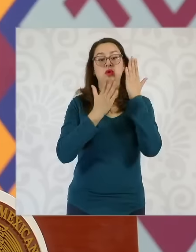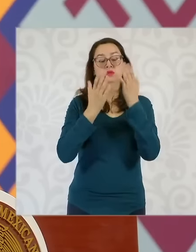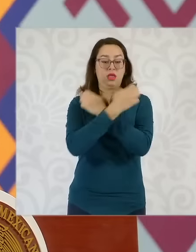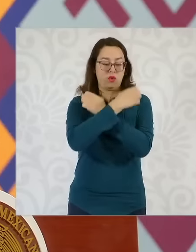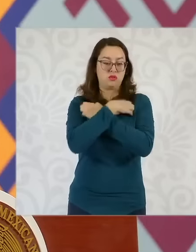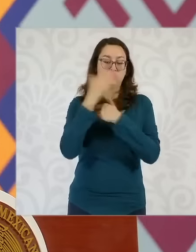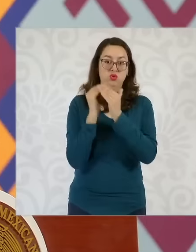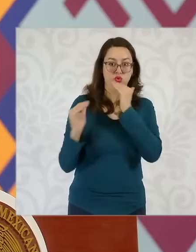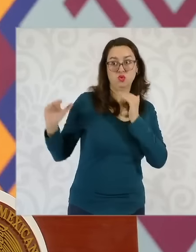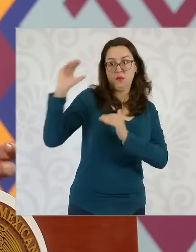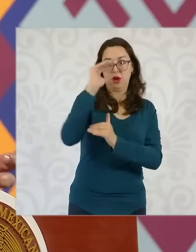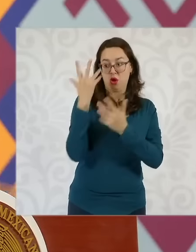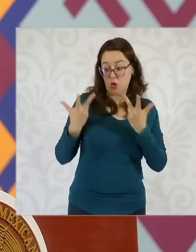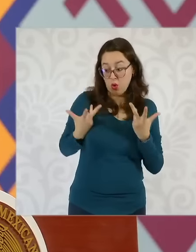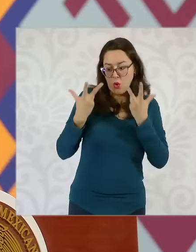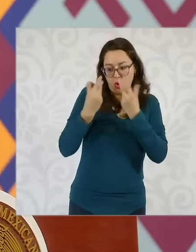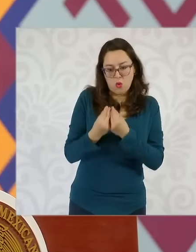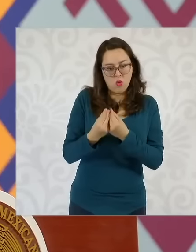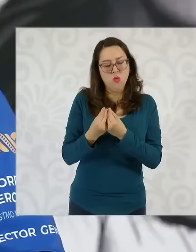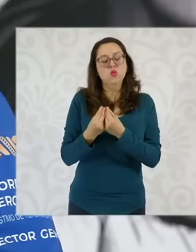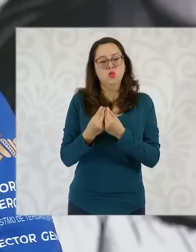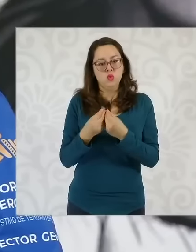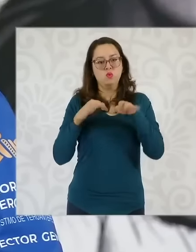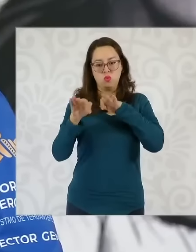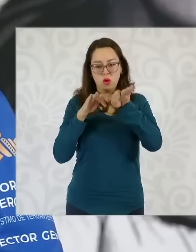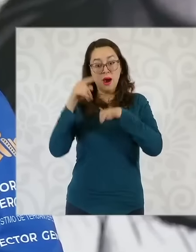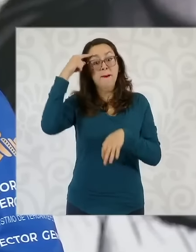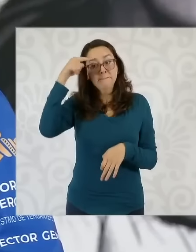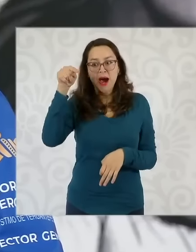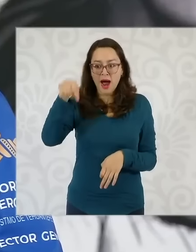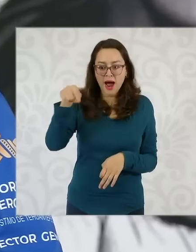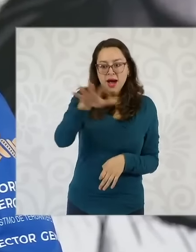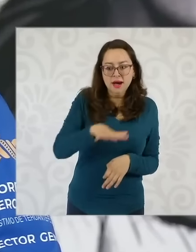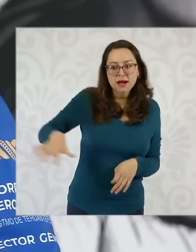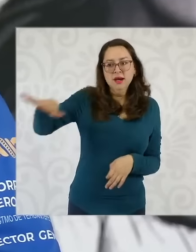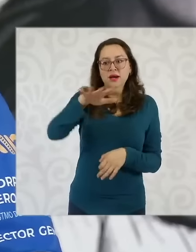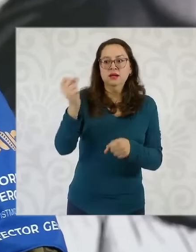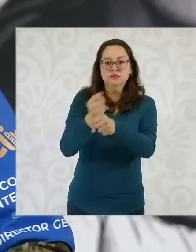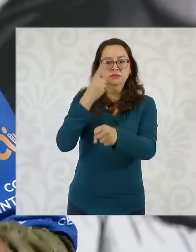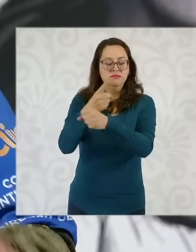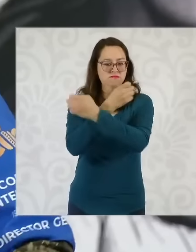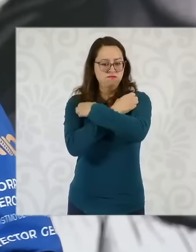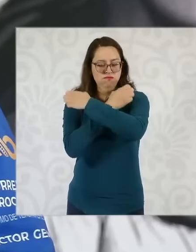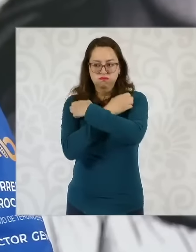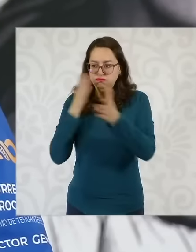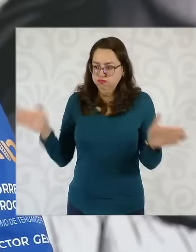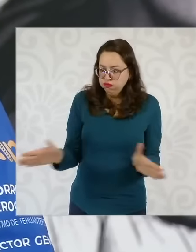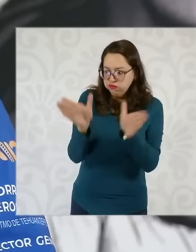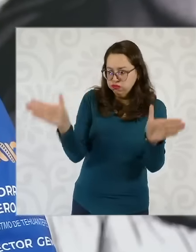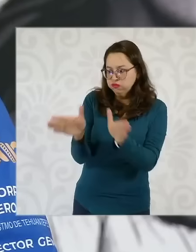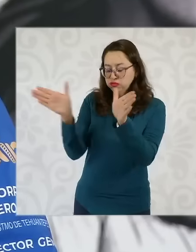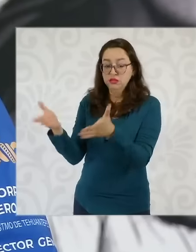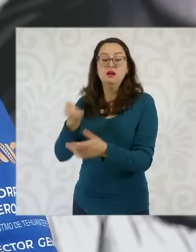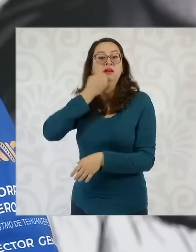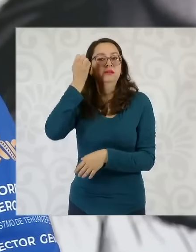para impulsar la educación la capacitación en la región con infraestructura adecuada que permita